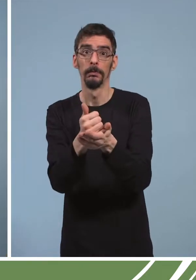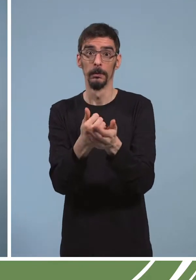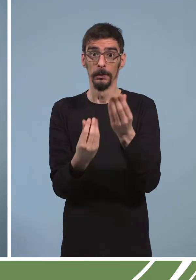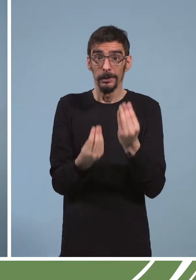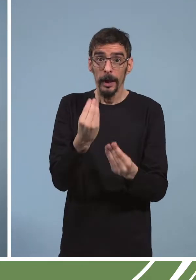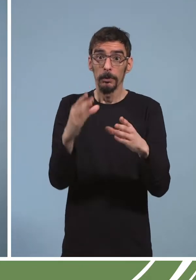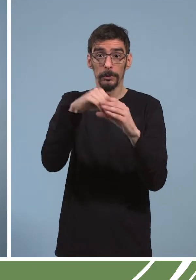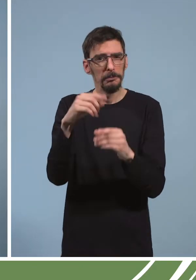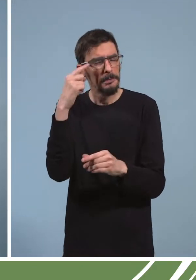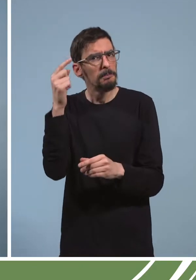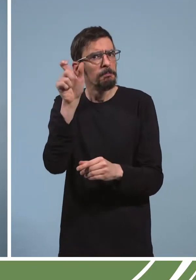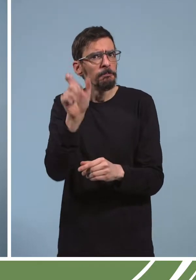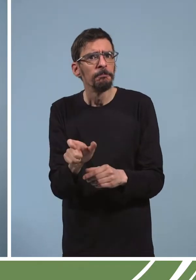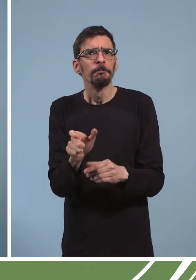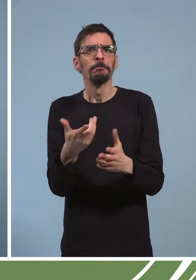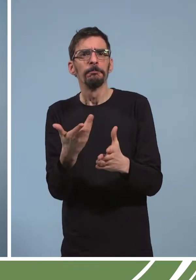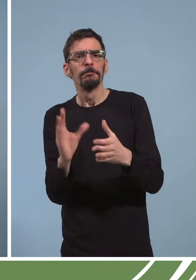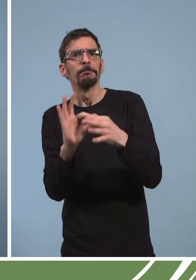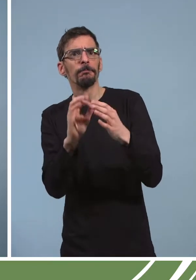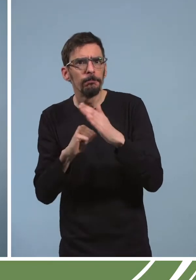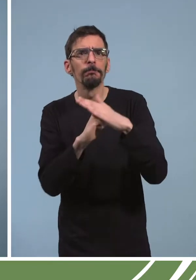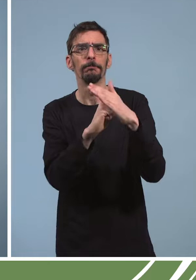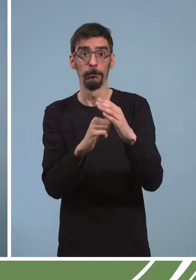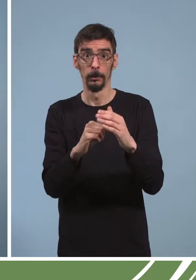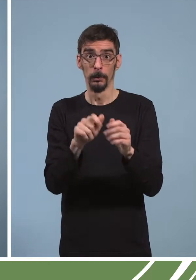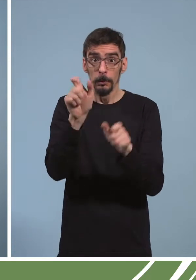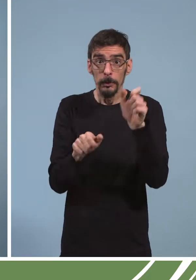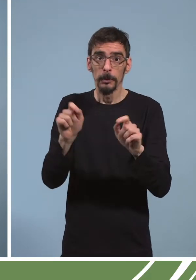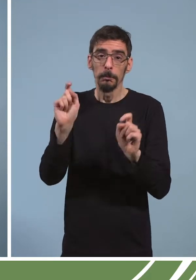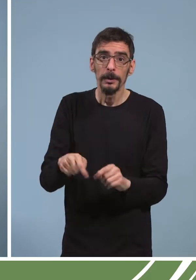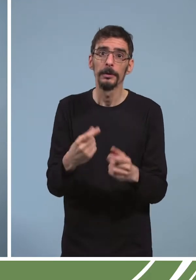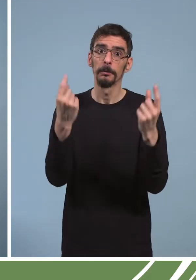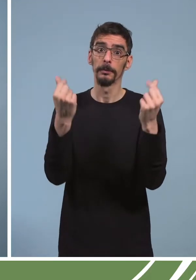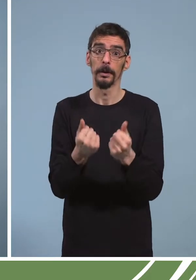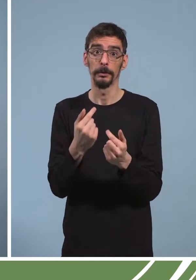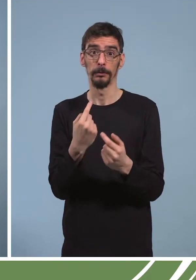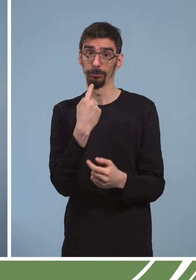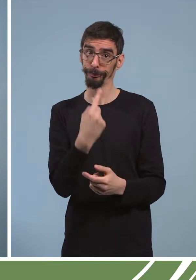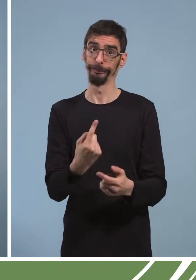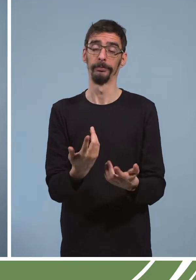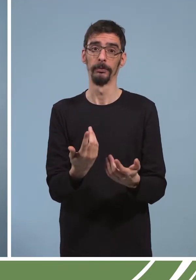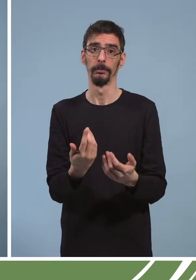Sei während des gesamten Spiels inklusiv und lass die Preise von den Teilnehmenden wie auf einem Markt ausrufen,